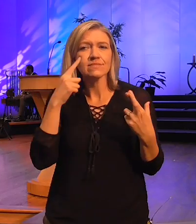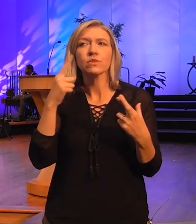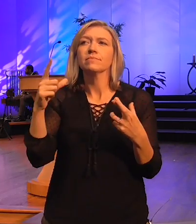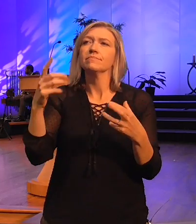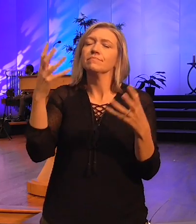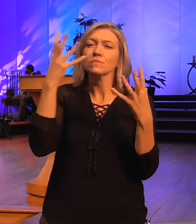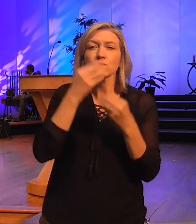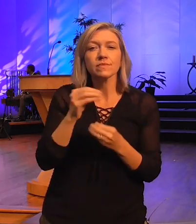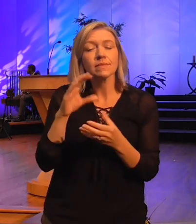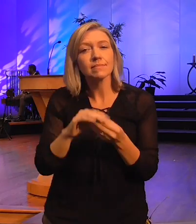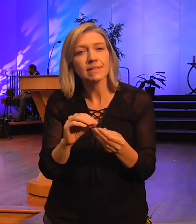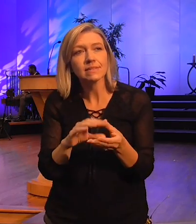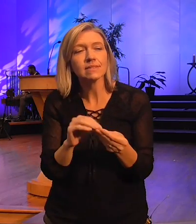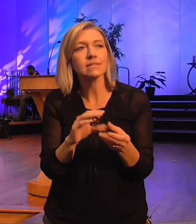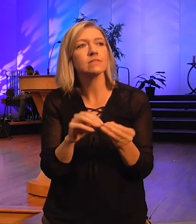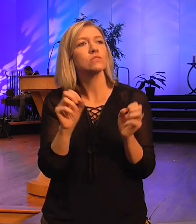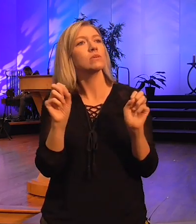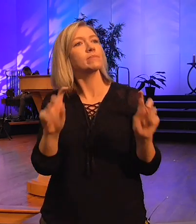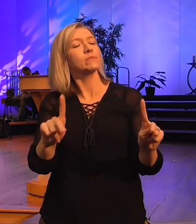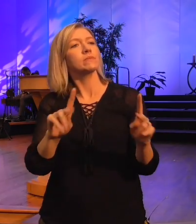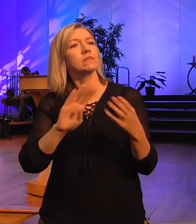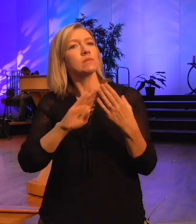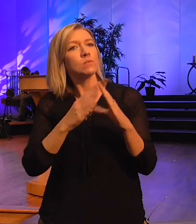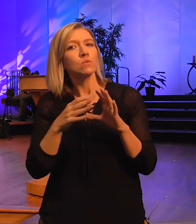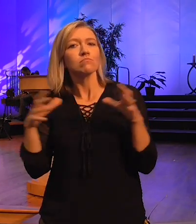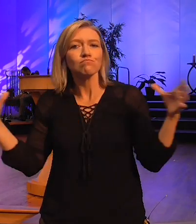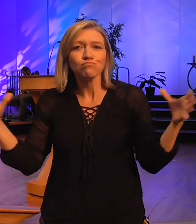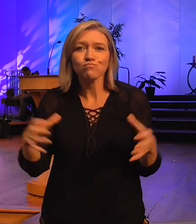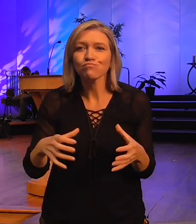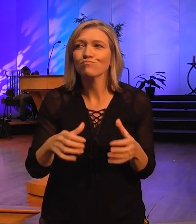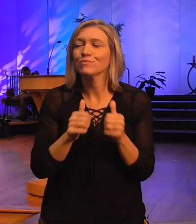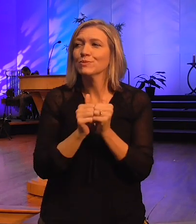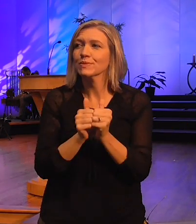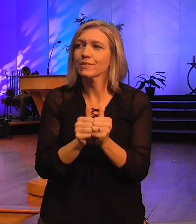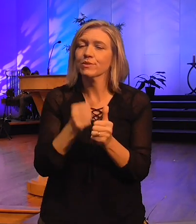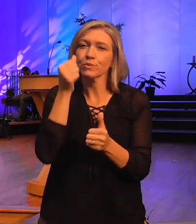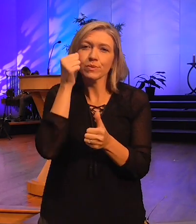oportunidad de estar juntos en comunidad por la oportunidad. para recordar la verdad de quiénes somos